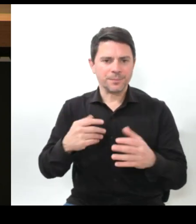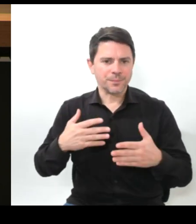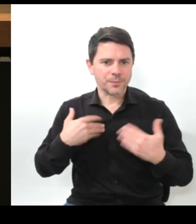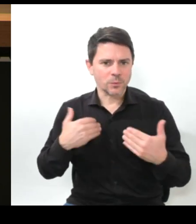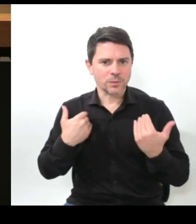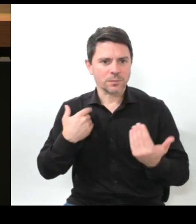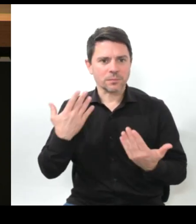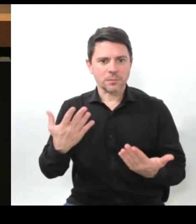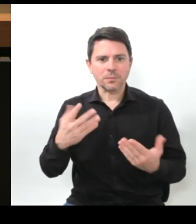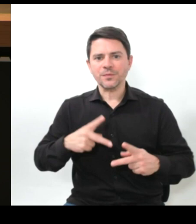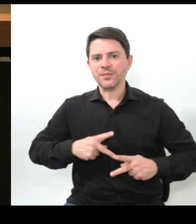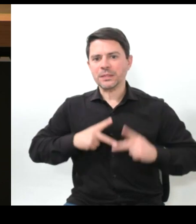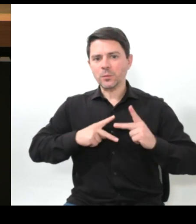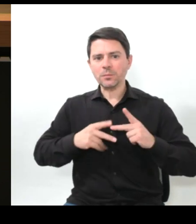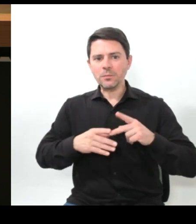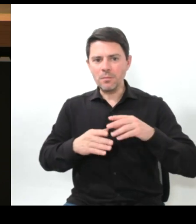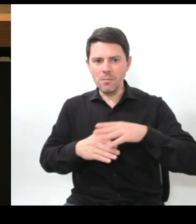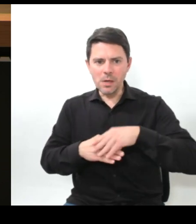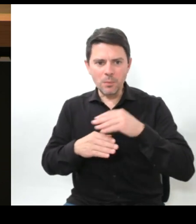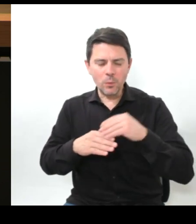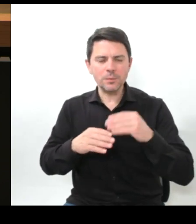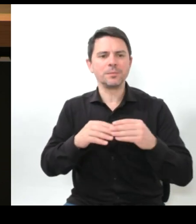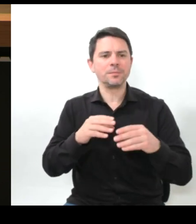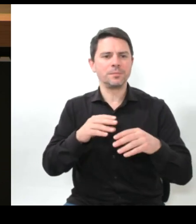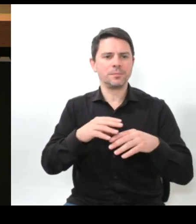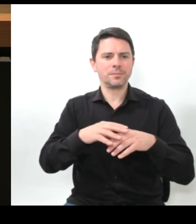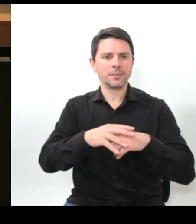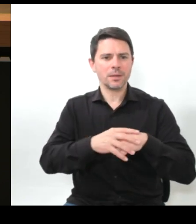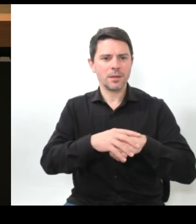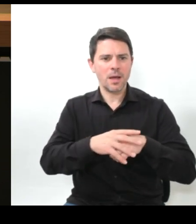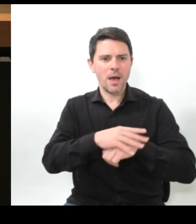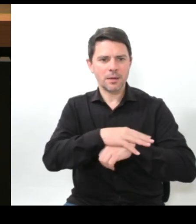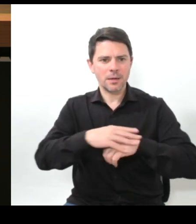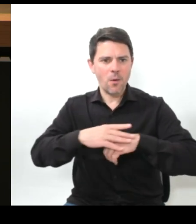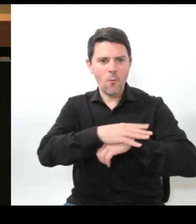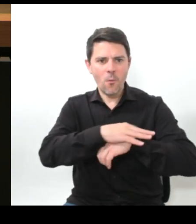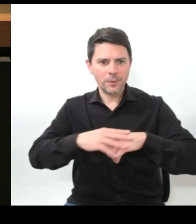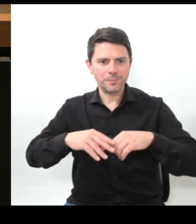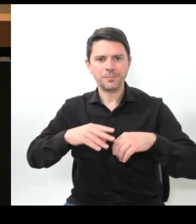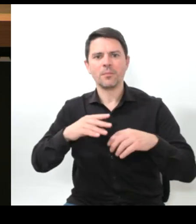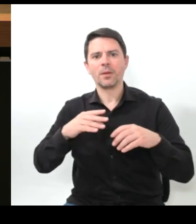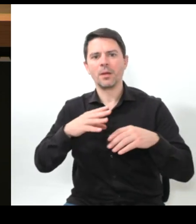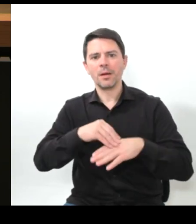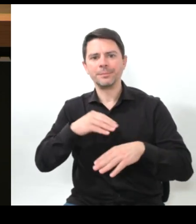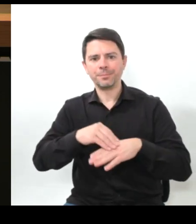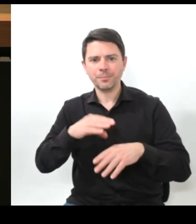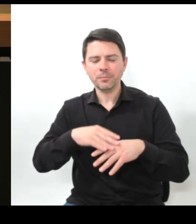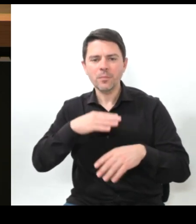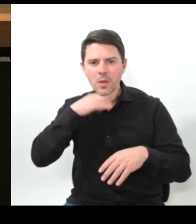ein Baustein, um die Attraktivität dieser Berufe zu erhöhen und ihnen den Stellenwert zu geben, den sie verdient haben.